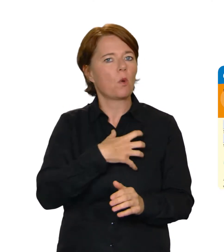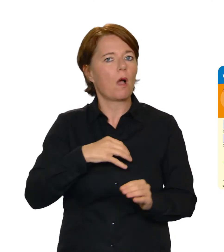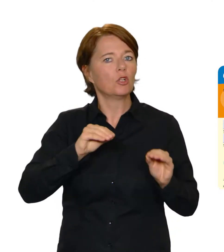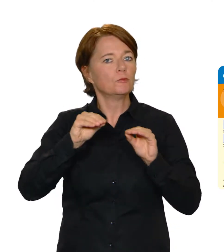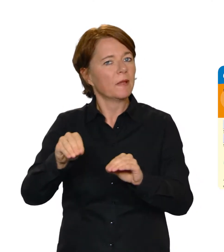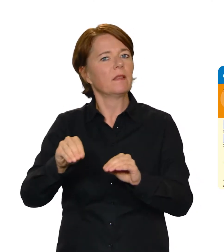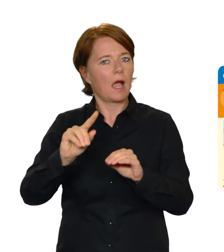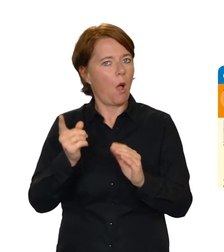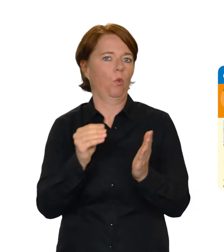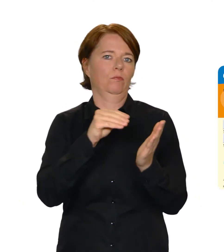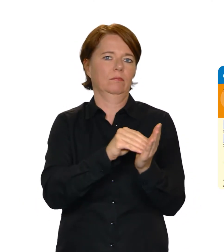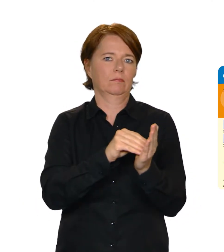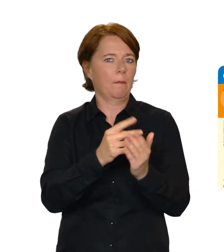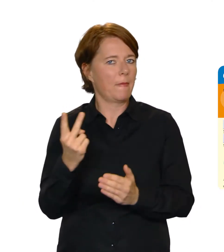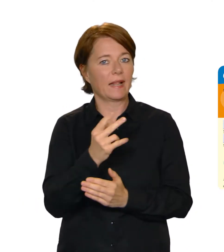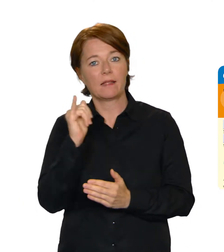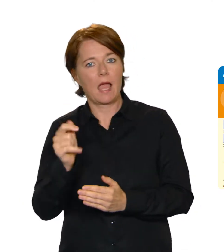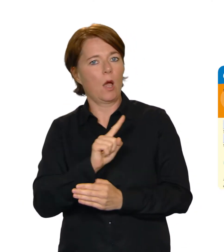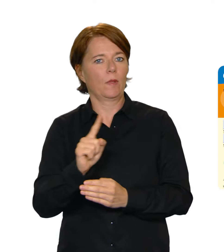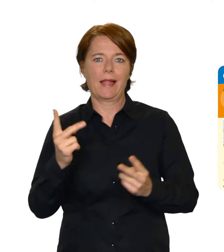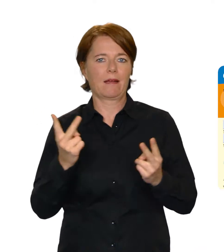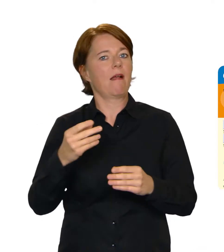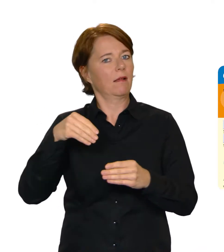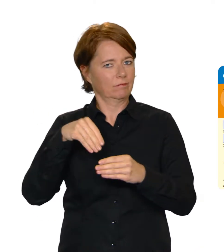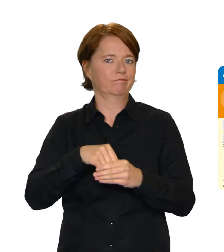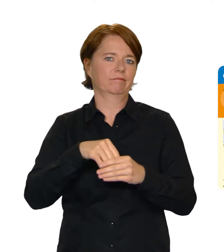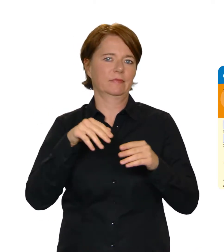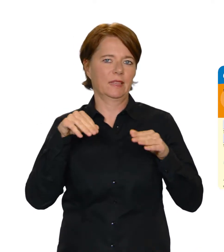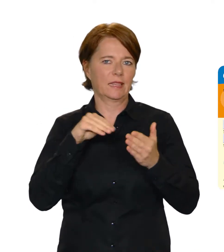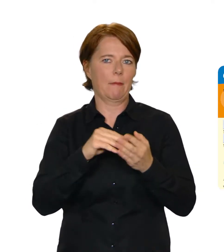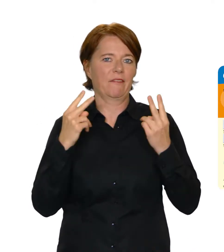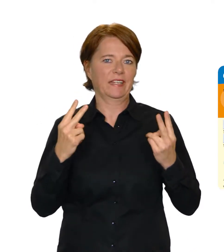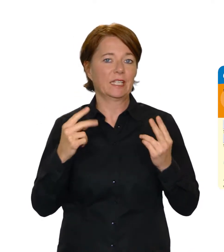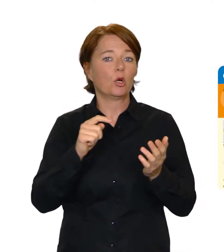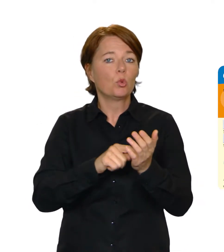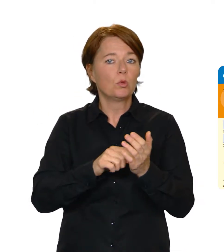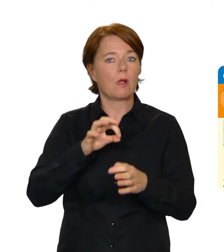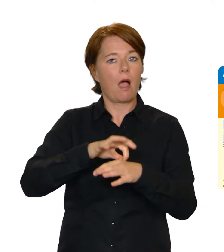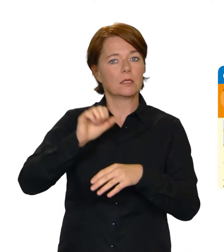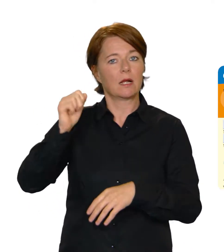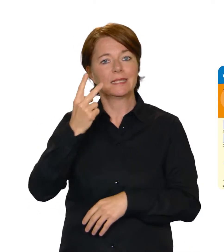Denn das kann man auch in den Ausweis schreiben. So kann ein Arzt